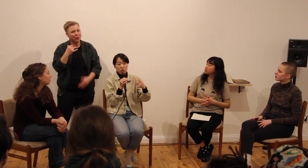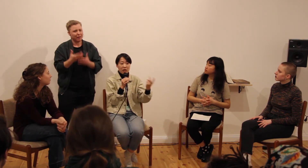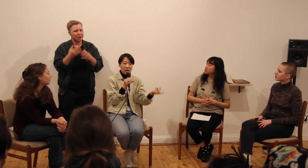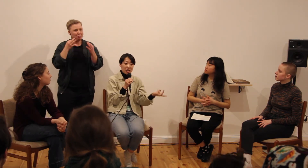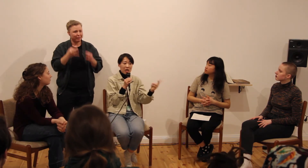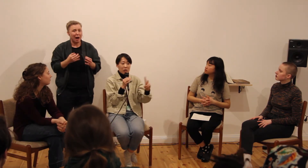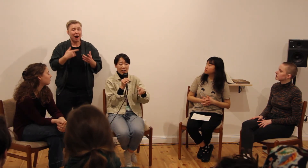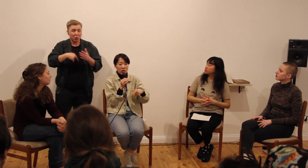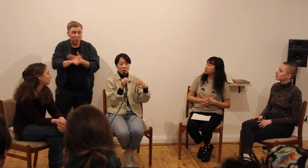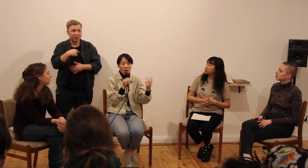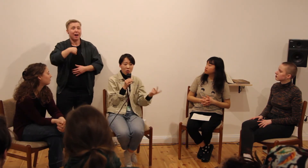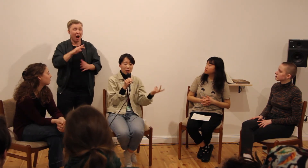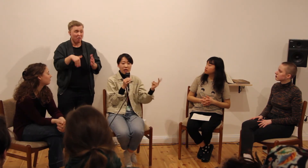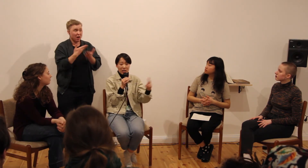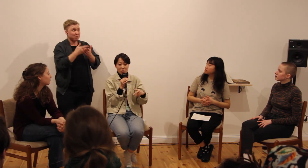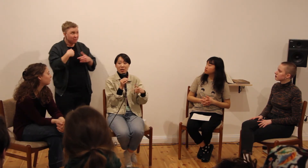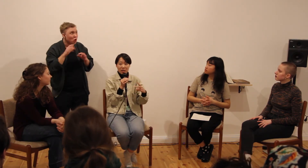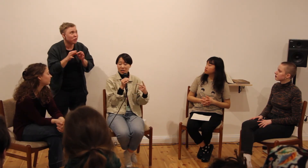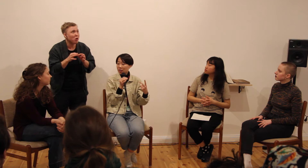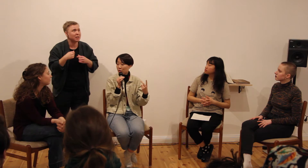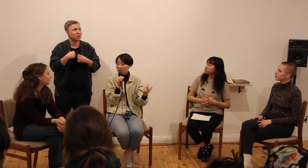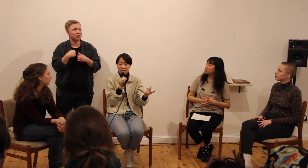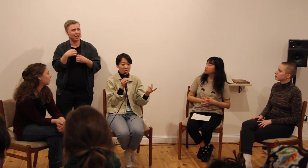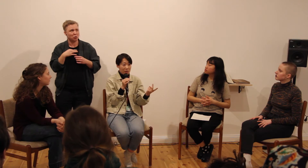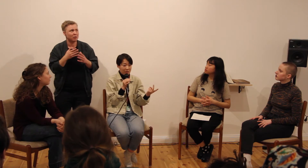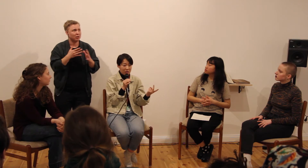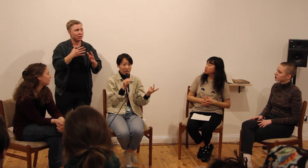Ich wurde ganz natürlich eine Dolmetscherin zuhause für meinen Vater und meine Mutter.